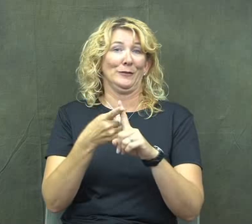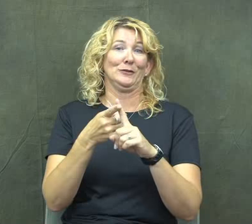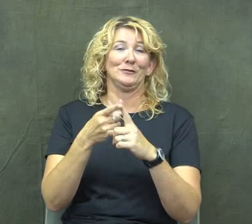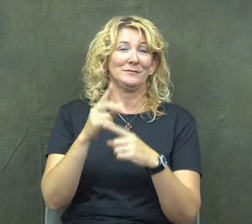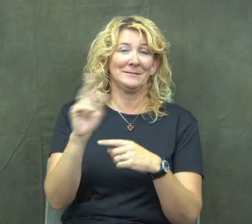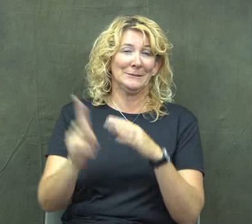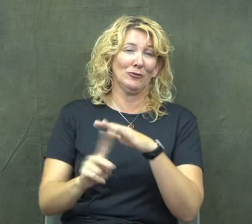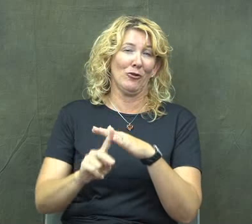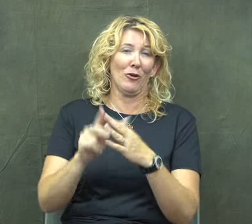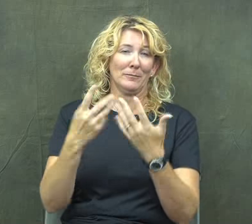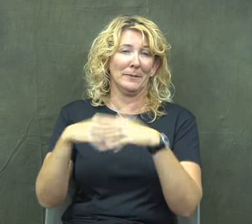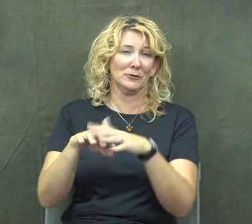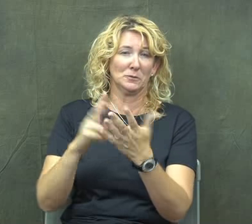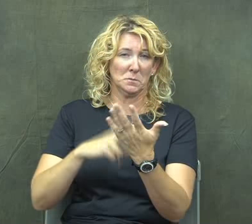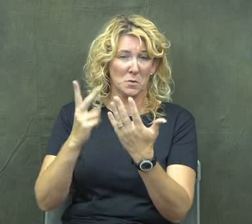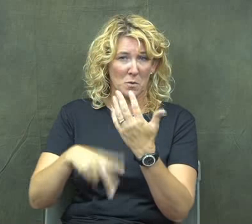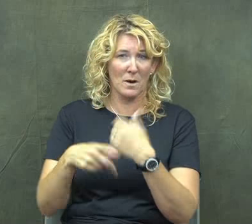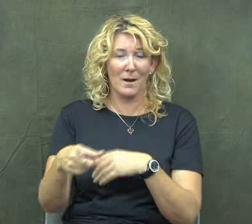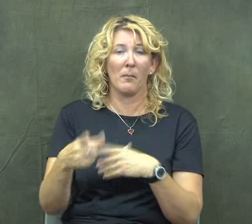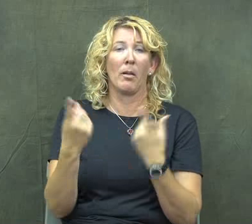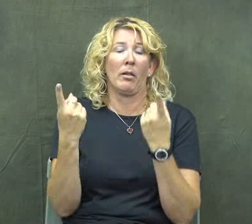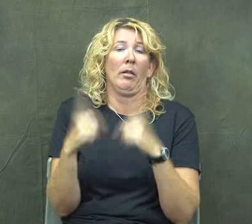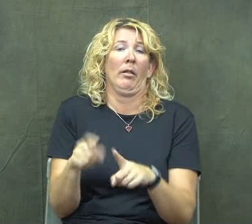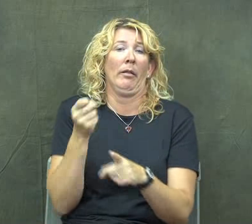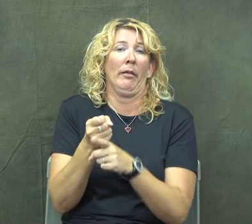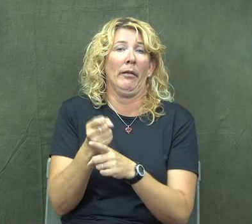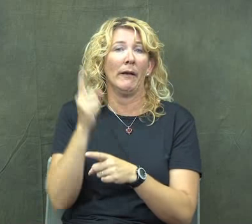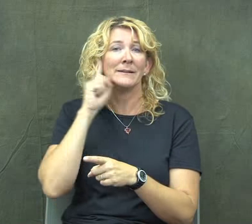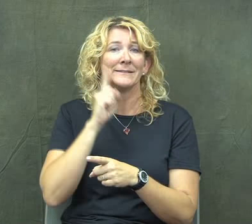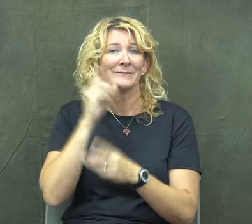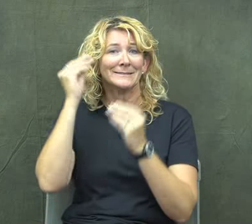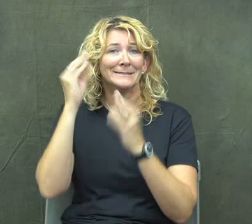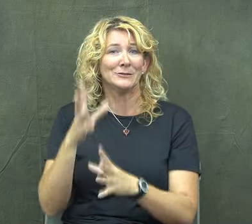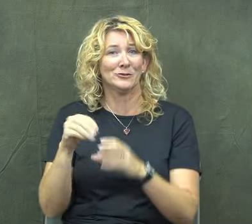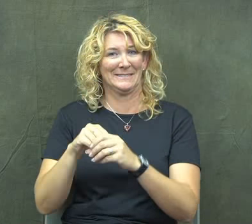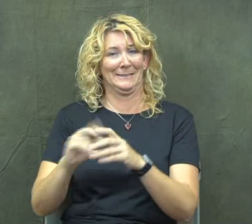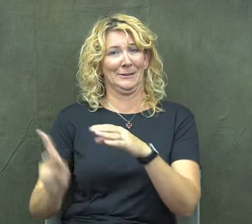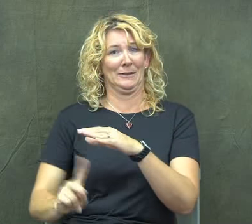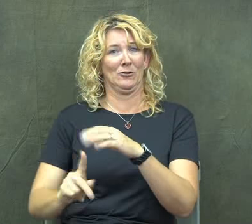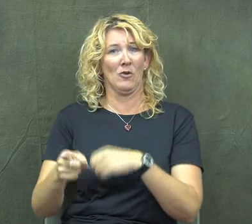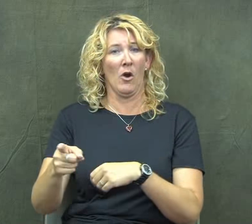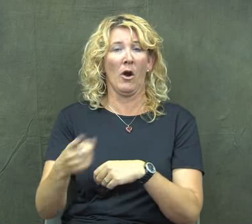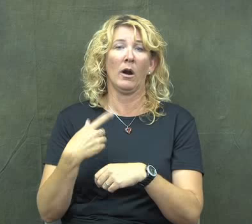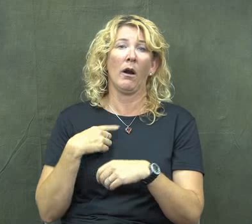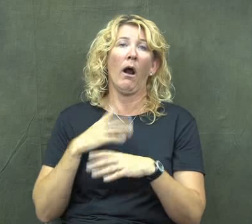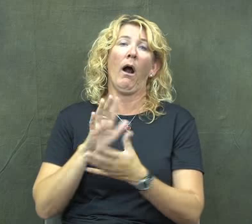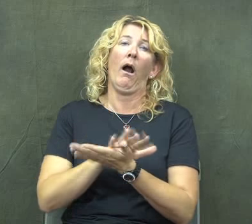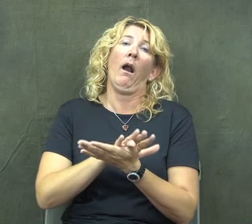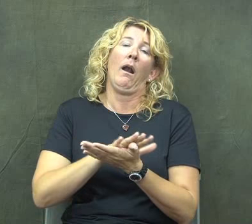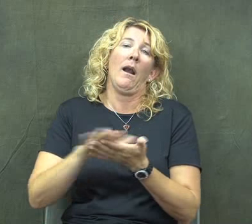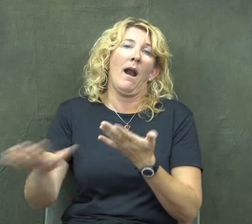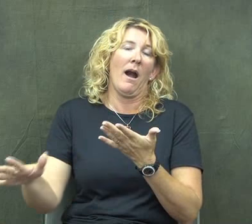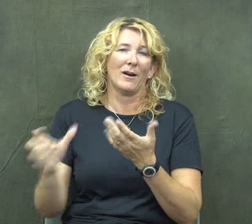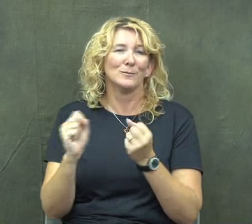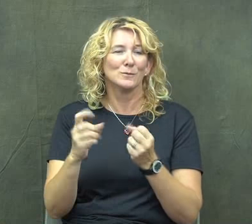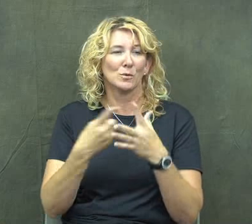Entonces nuestra primera experiencia fue en el kinder, teníamos una maestra sorda en ese programa de kinder.